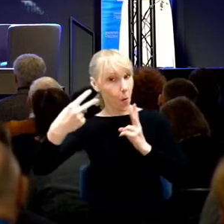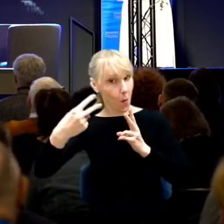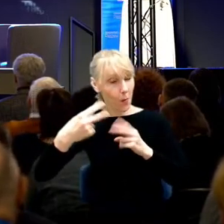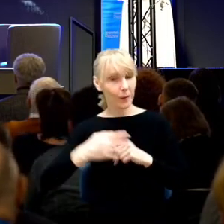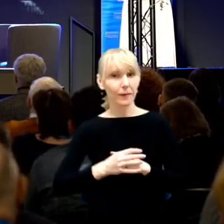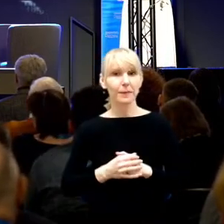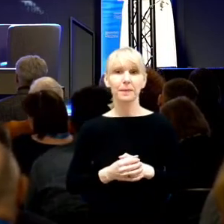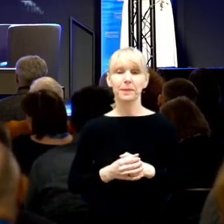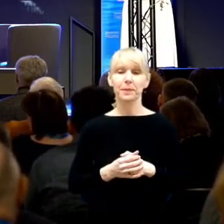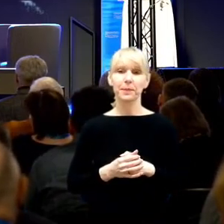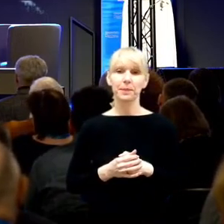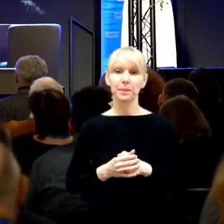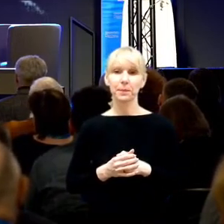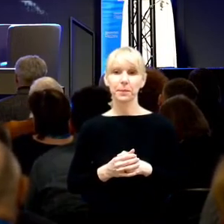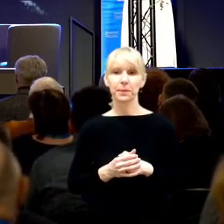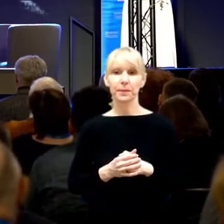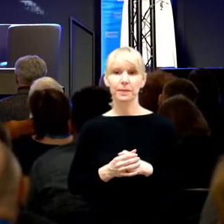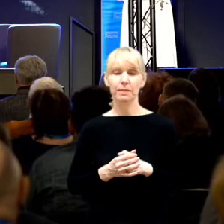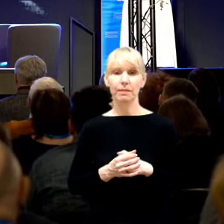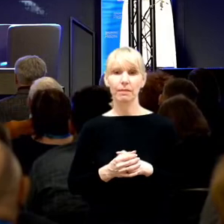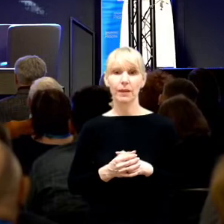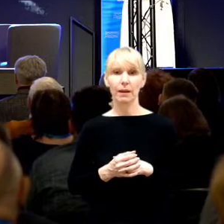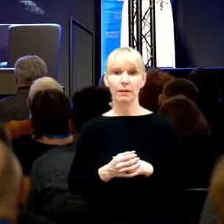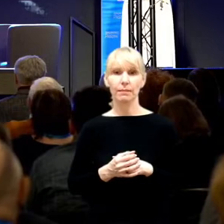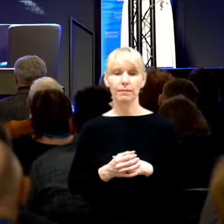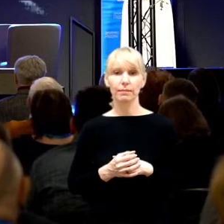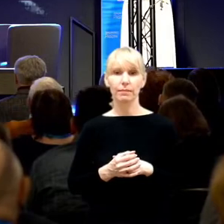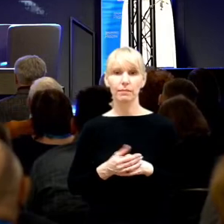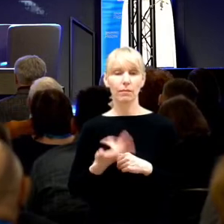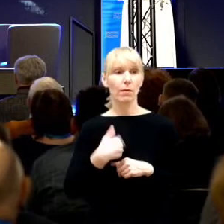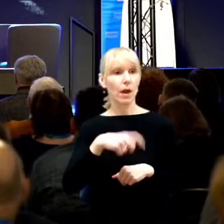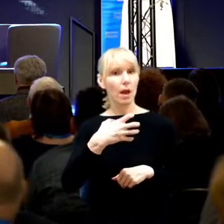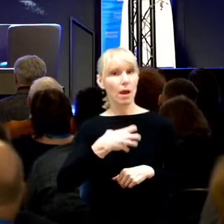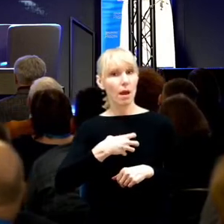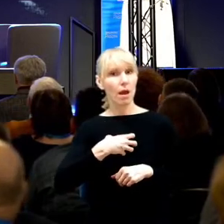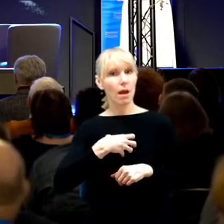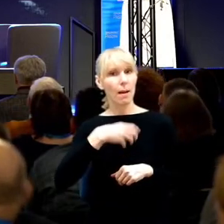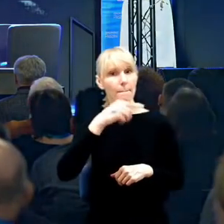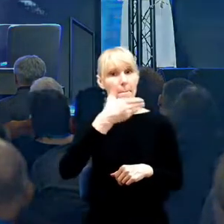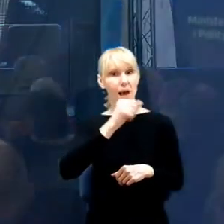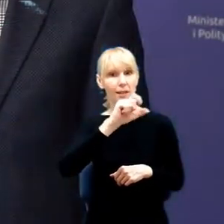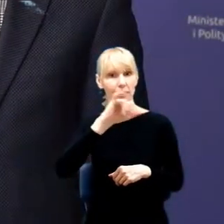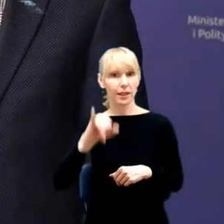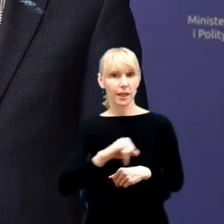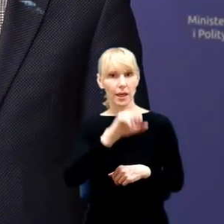Bardzo proszę Pan dyrektor Maciej Aulak. Szanowni Państwo,